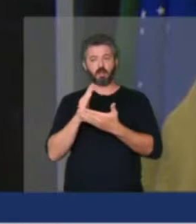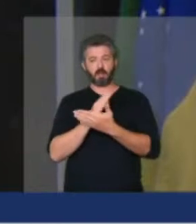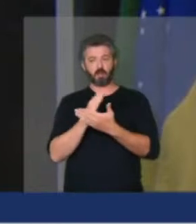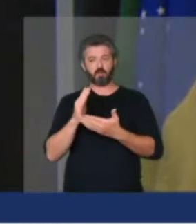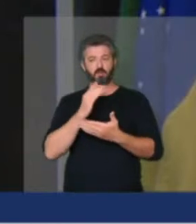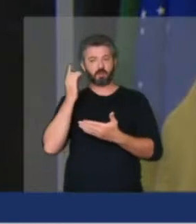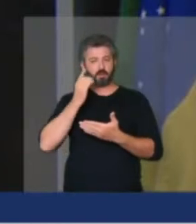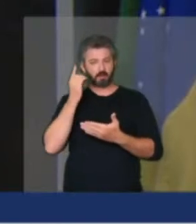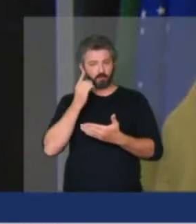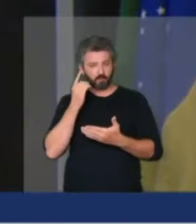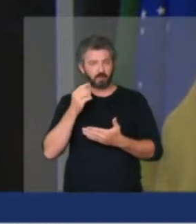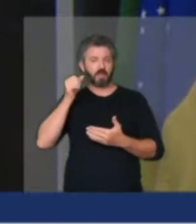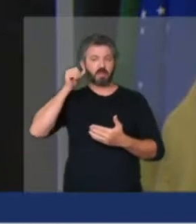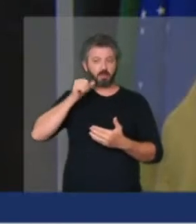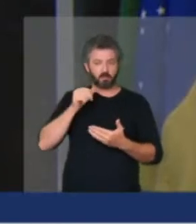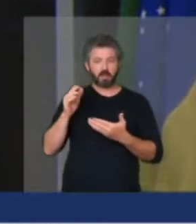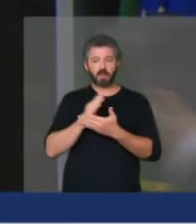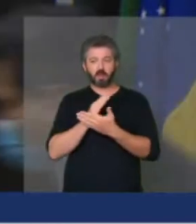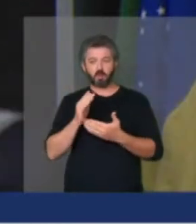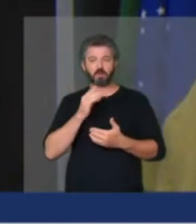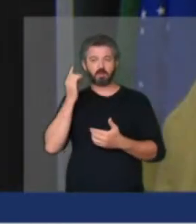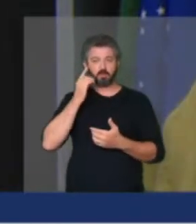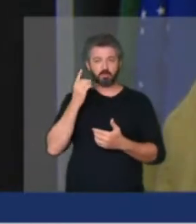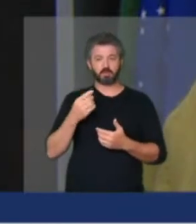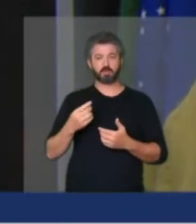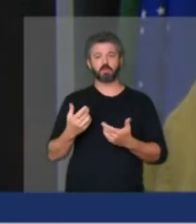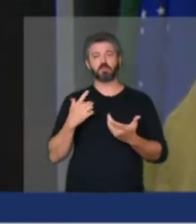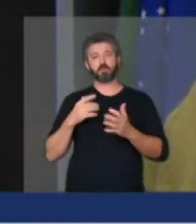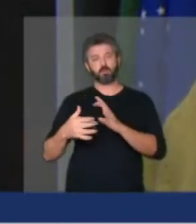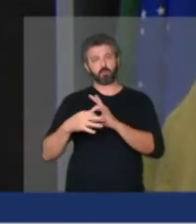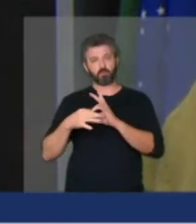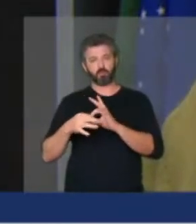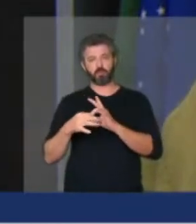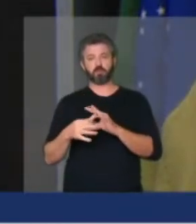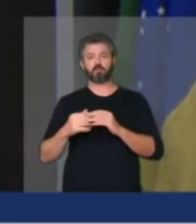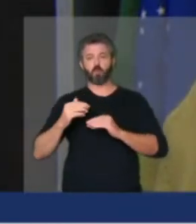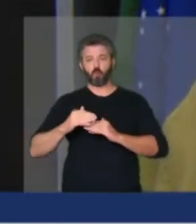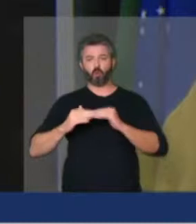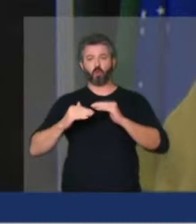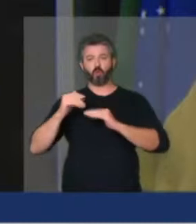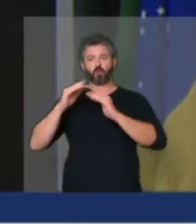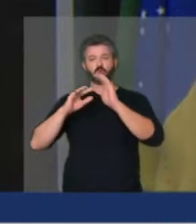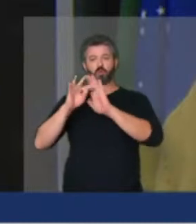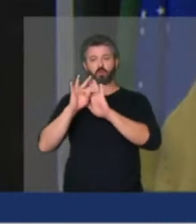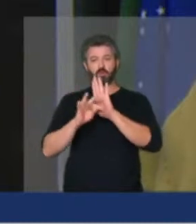... CONSTRUINDO ESSE TEXTO E ESSE ACORDO. ENTÃO, EU QUERO AQUI AGRADECER A DEPUTADA PERPÉTUA ALMEIDA, QUE É A